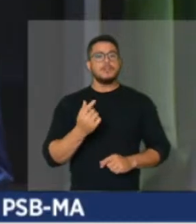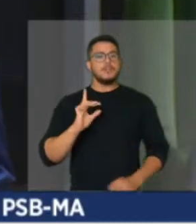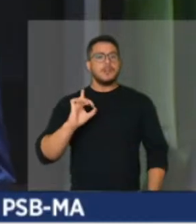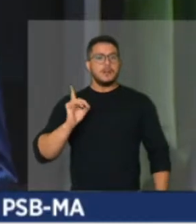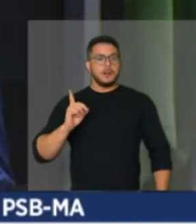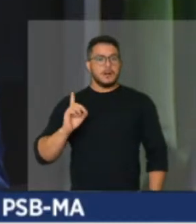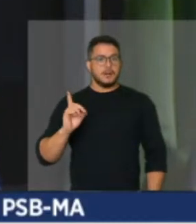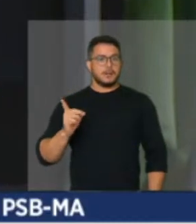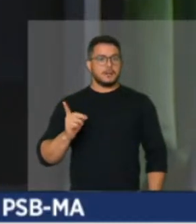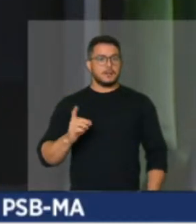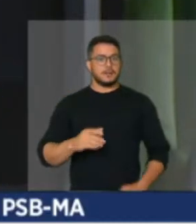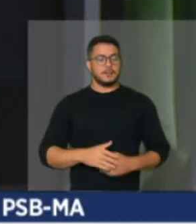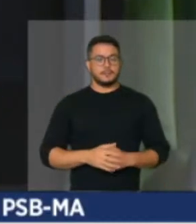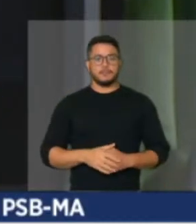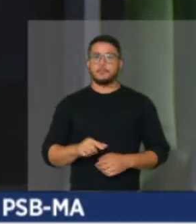POLÍTICA DE PREÇOS NA PETROBRAS. PORTANTO, TODA VEZ